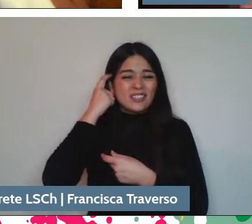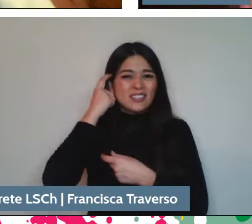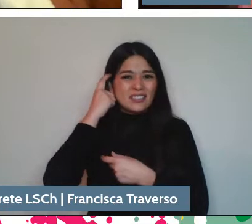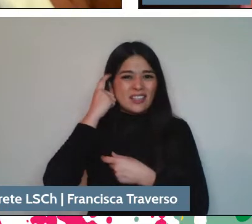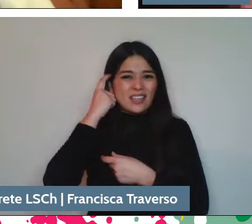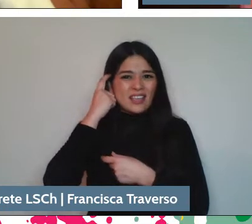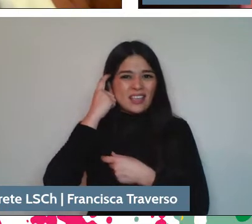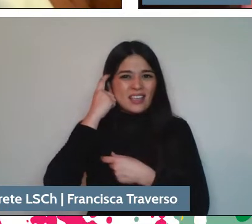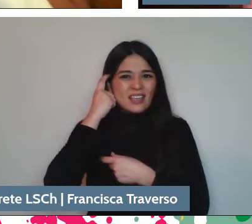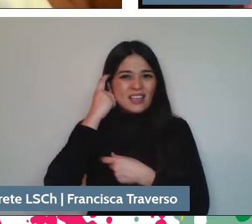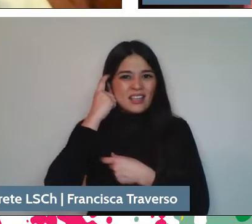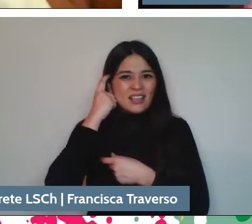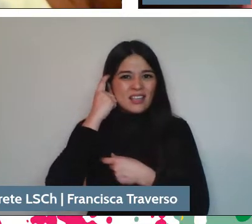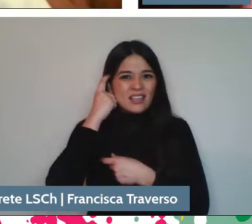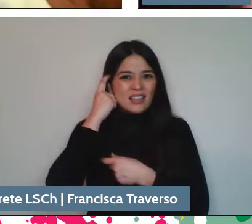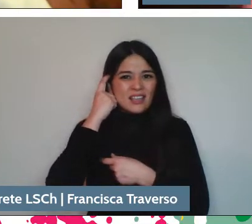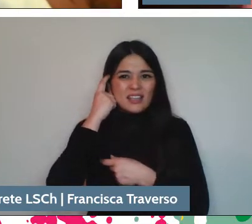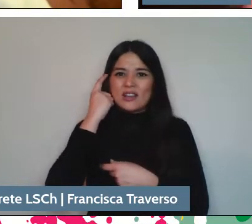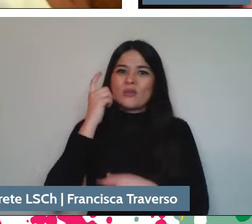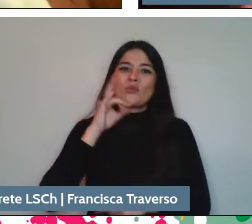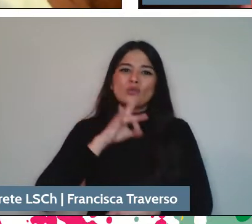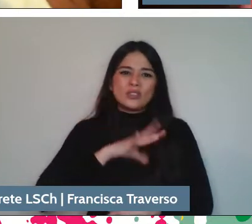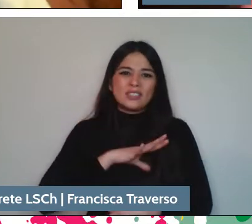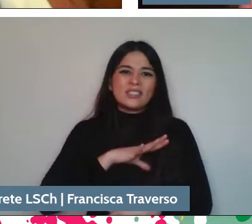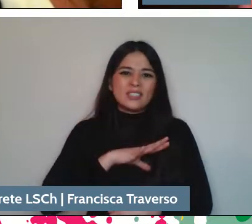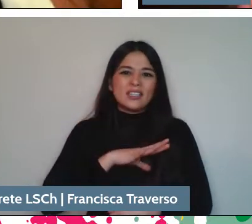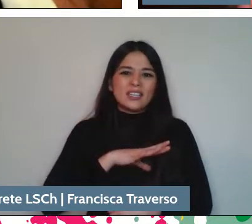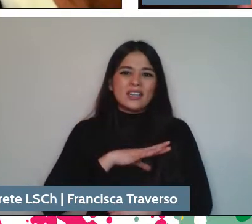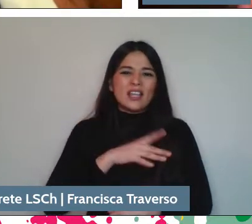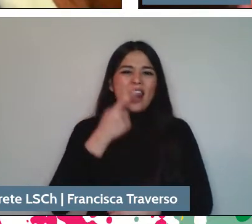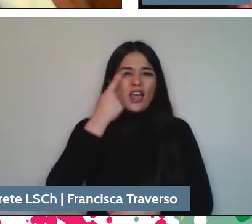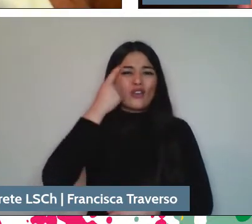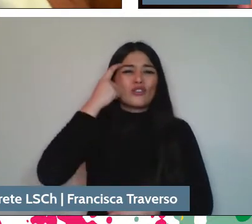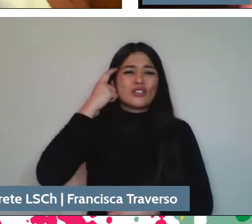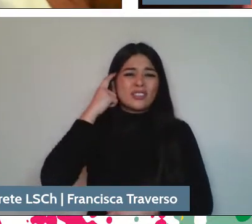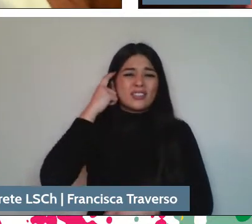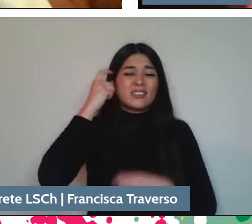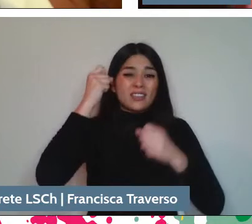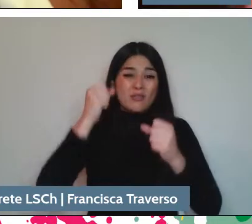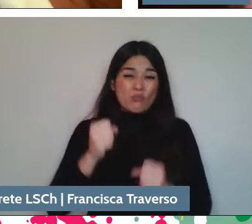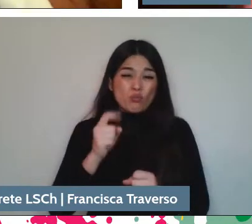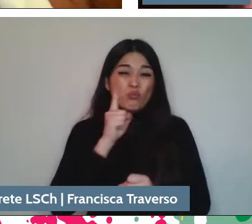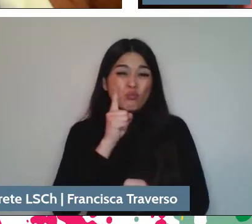siendo una chilena viviendo en Chile a la conciencia que yo podía tener de lo que era el desprecio,